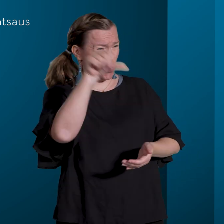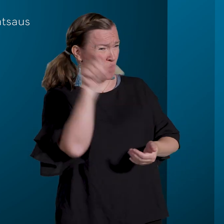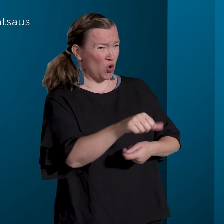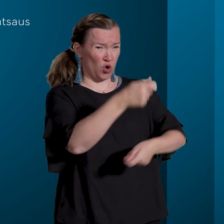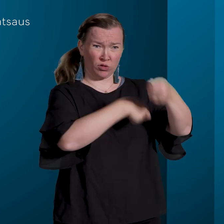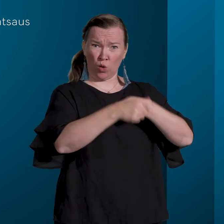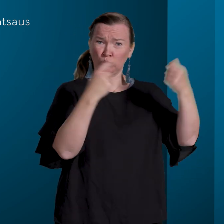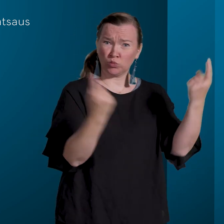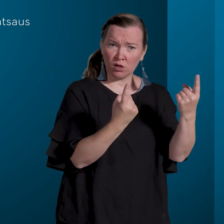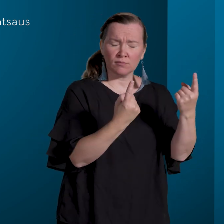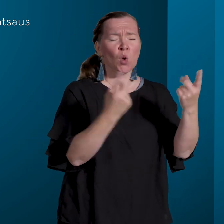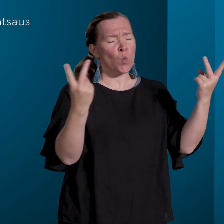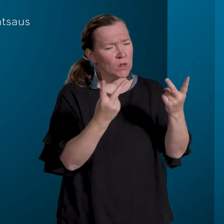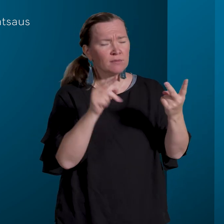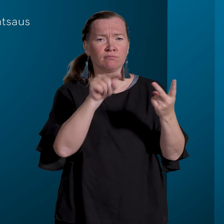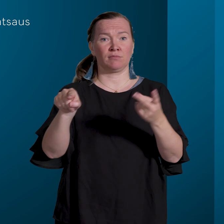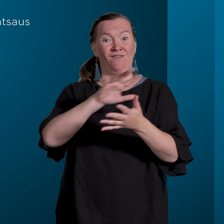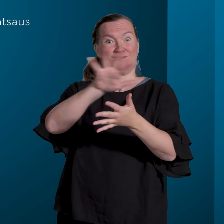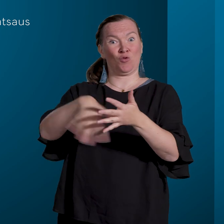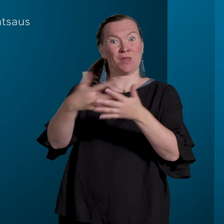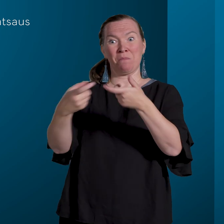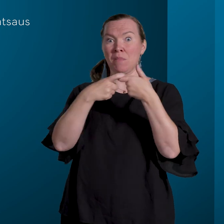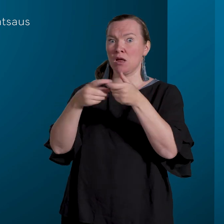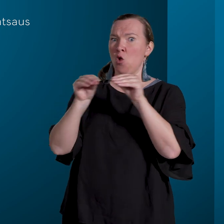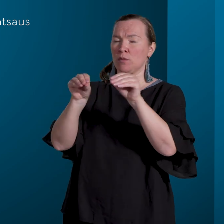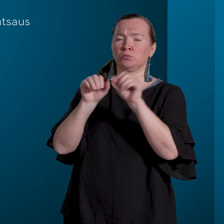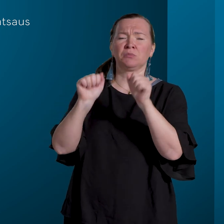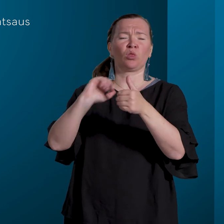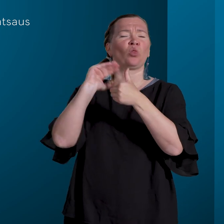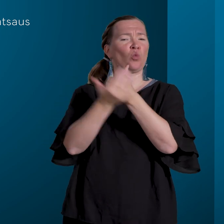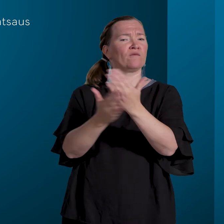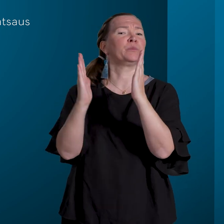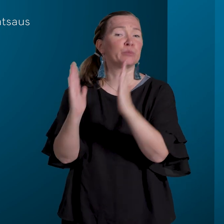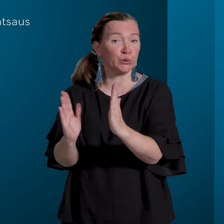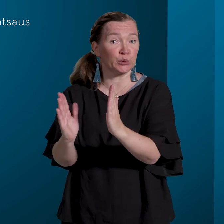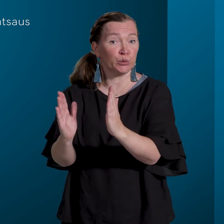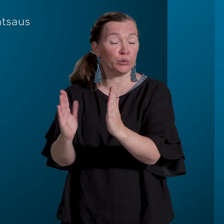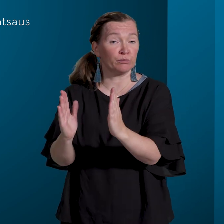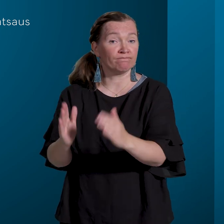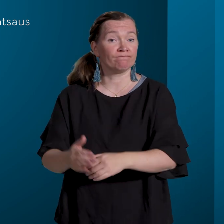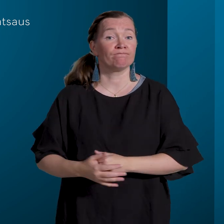että viittomakielen perheopetus tulee ehdottomasti turvata - huonosta taloustilanteesta huolimatta.